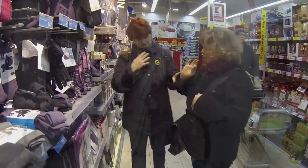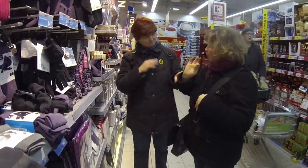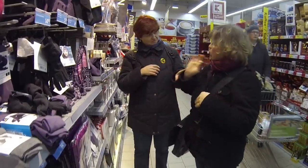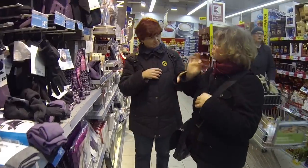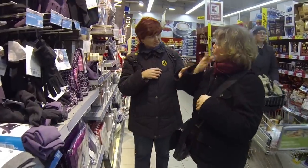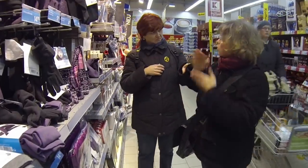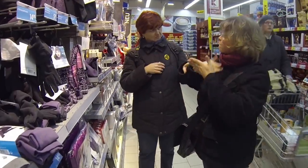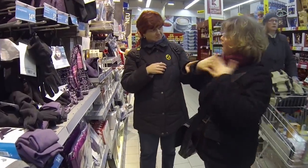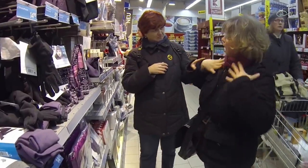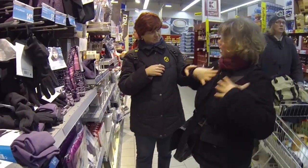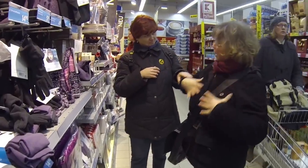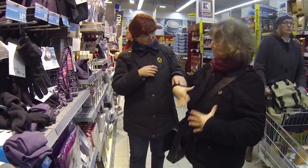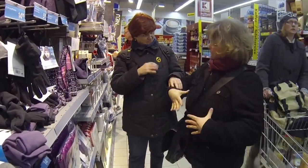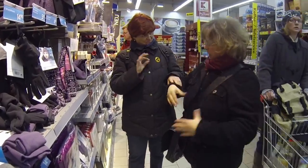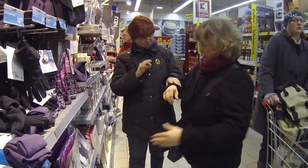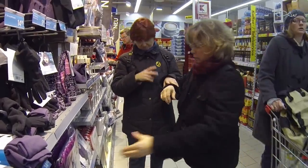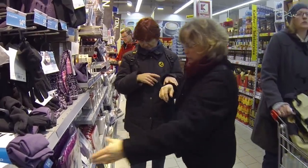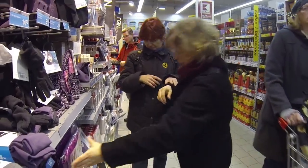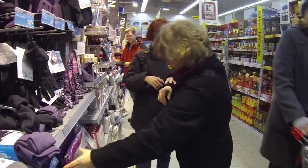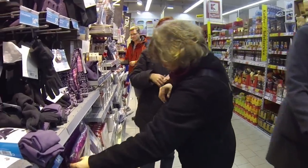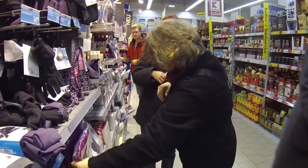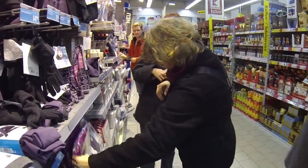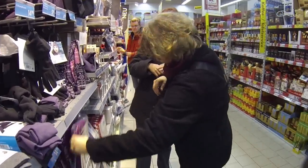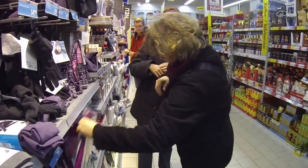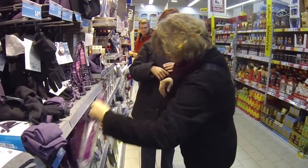Schau mal da, das ist ein Oberteil mit einer schönen Farbe.